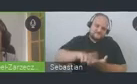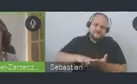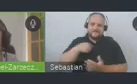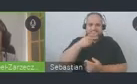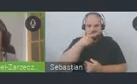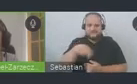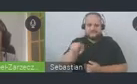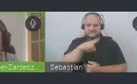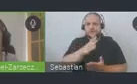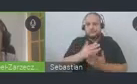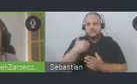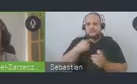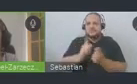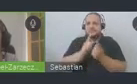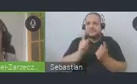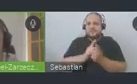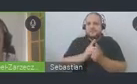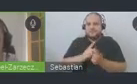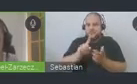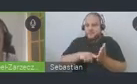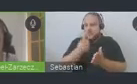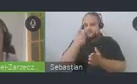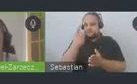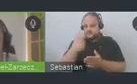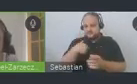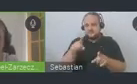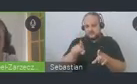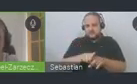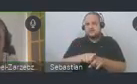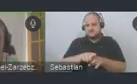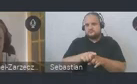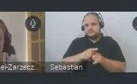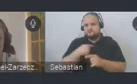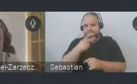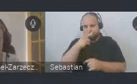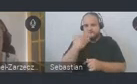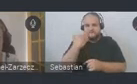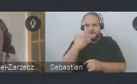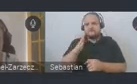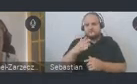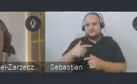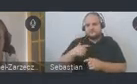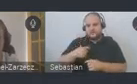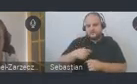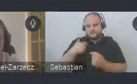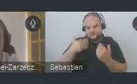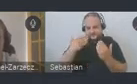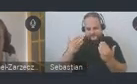Jest trochę osób, z którymi spotykamy się po raz pierwszy. Was również bardzo serdecznie witam.